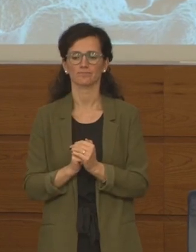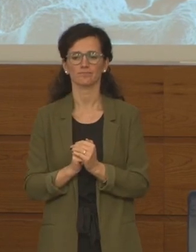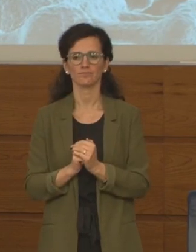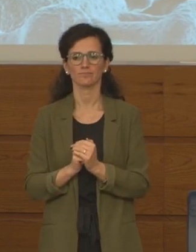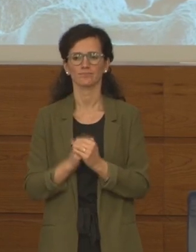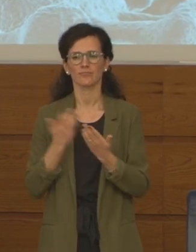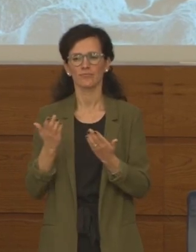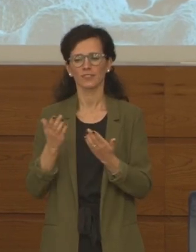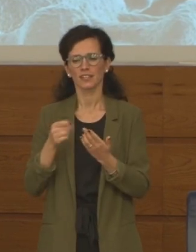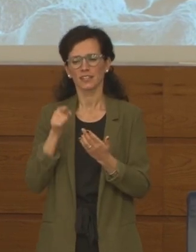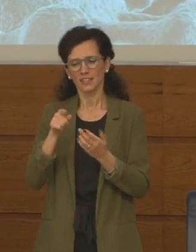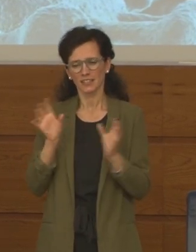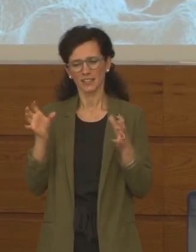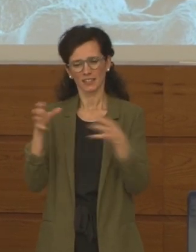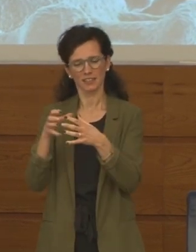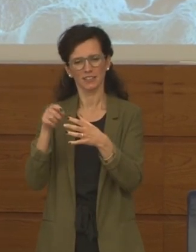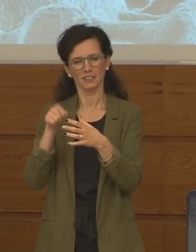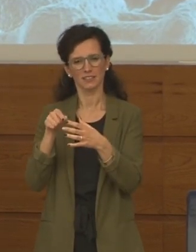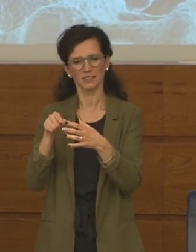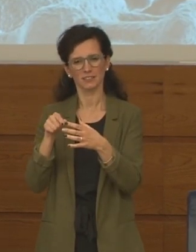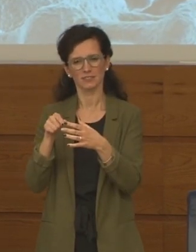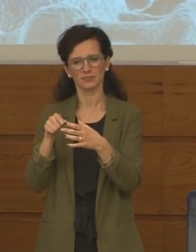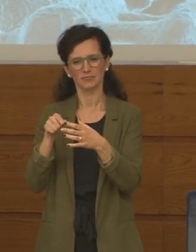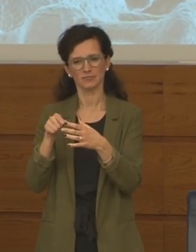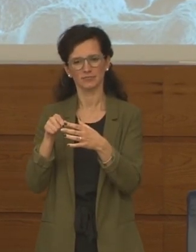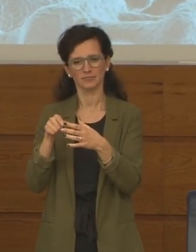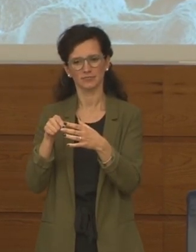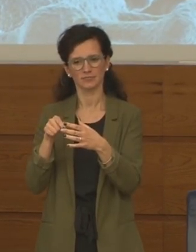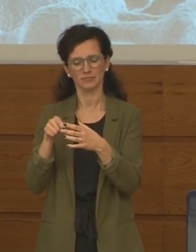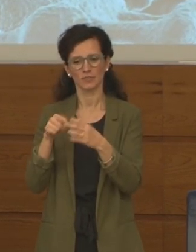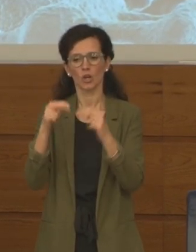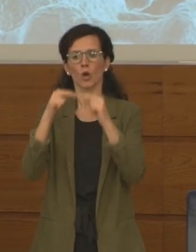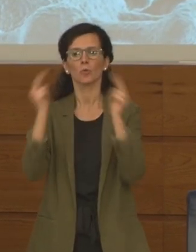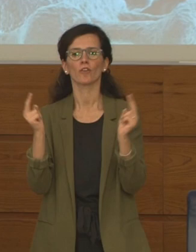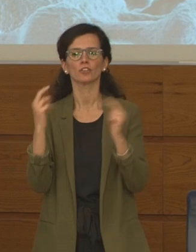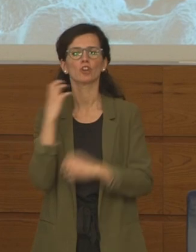quella comitiva che viene dalla provincia di Bergamo e che era in